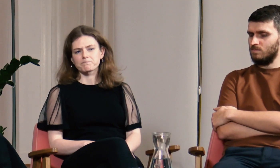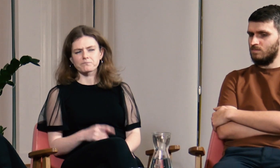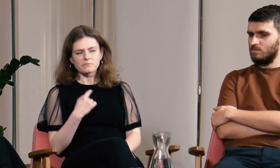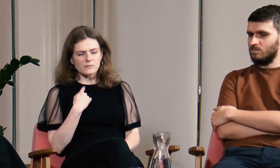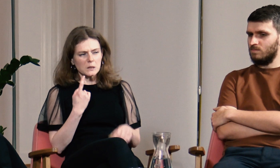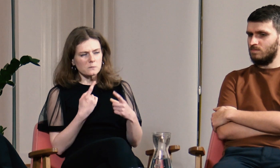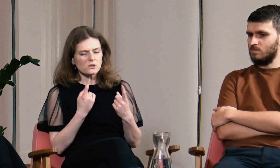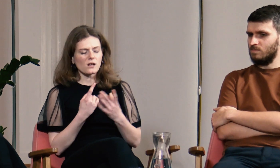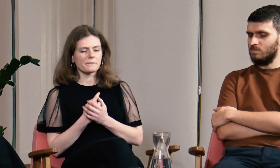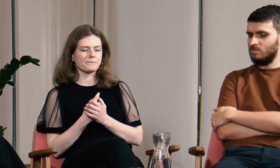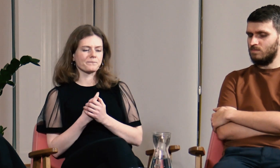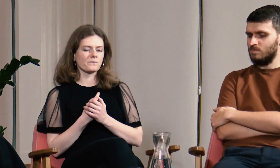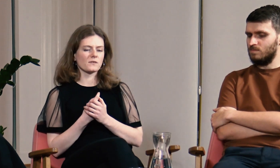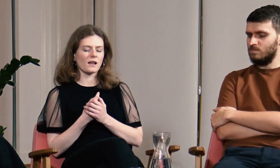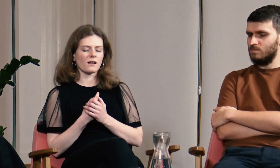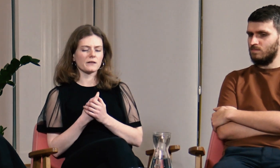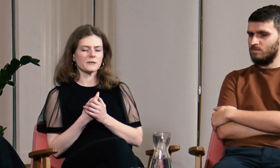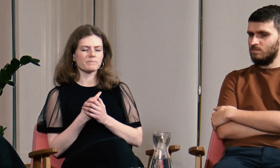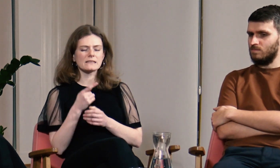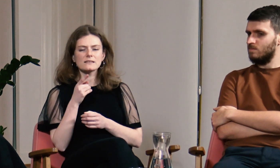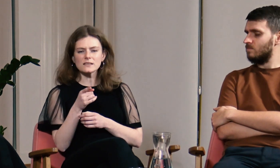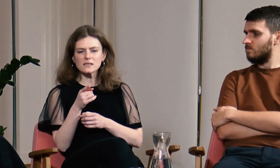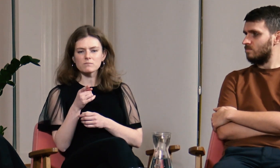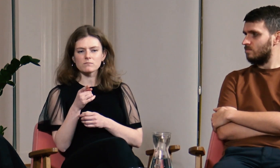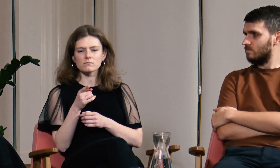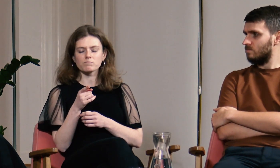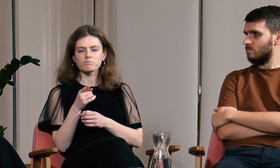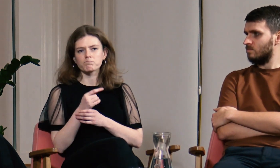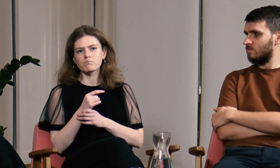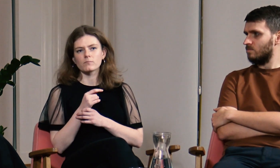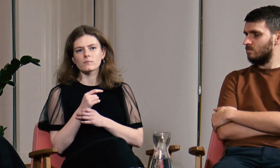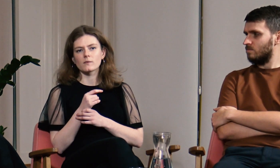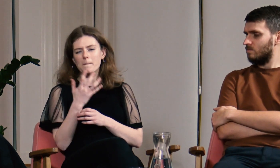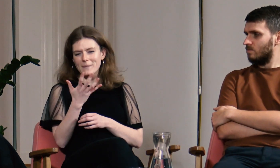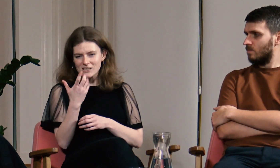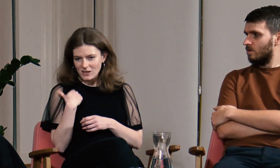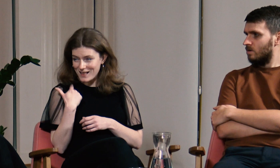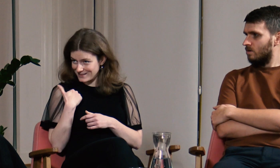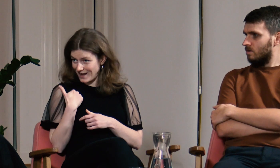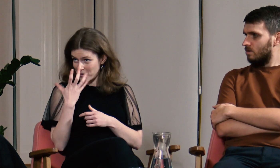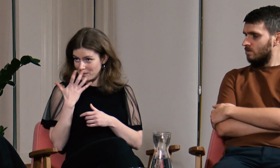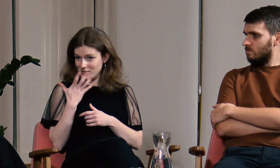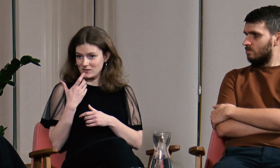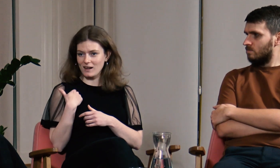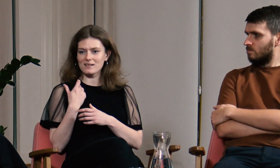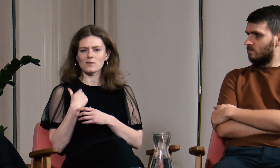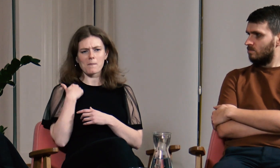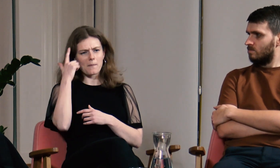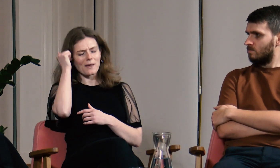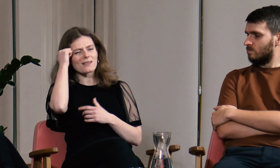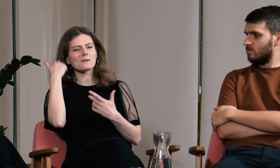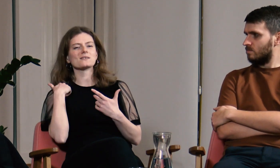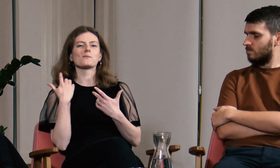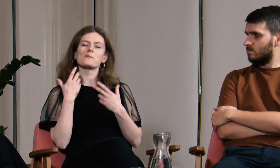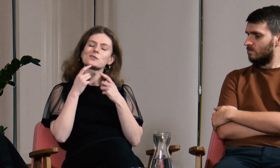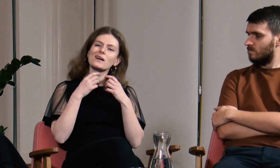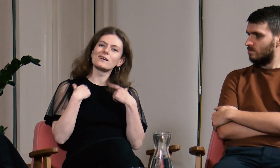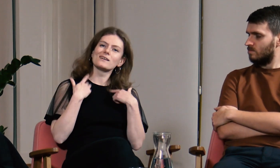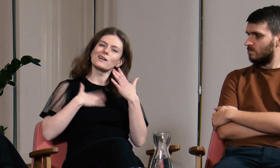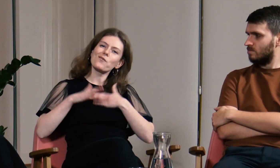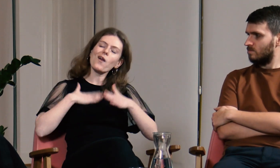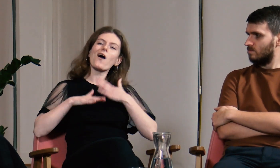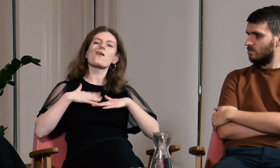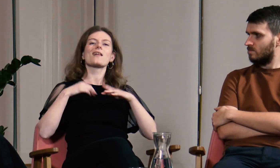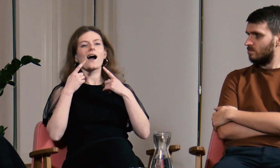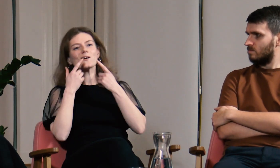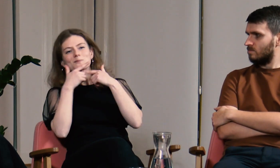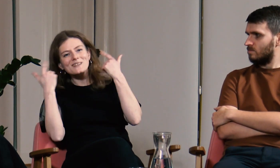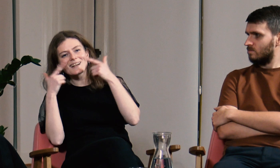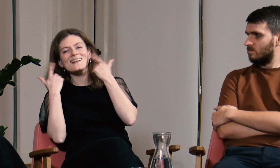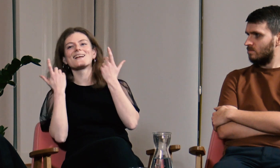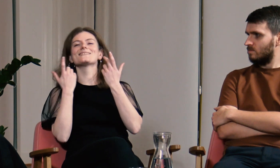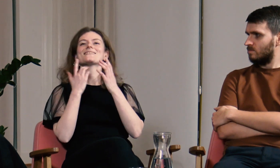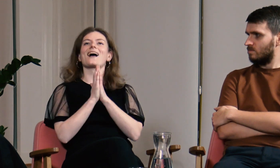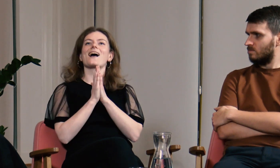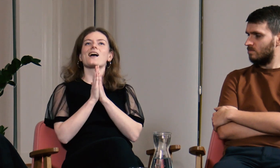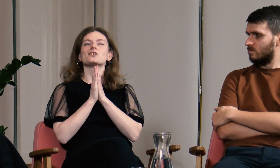B: Pamiętam, że wieku 5 lat byłam zadowoloną, uśmiechniętą dziewczynką.